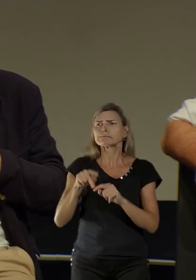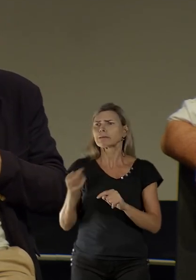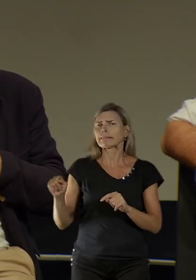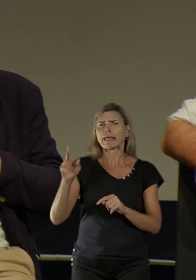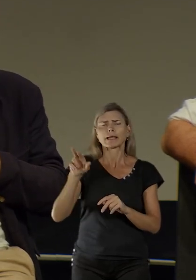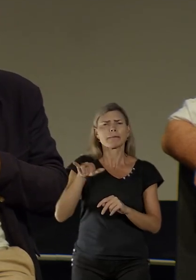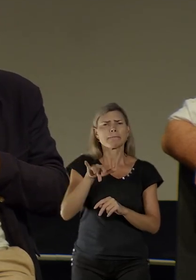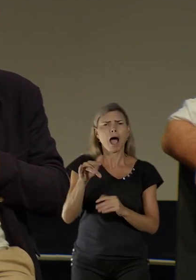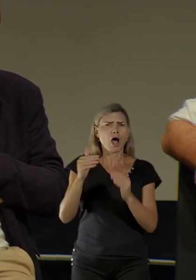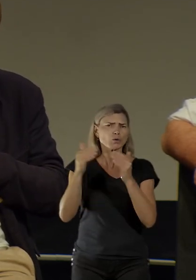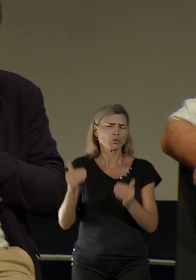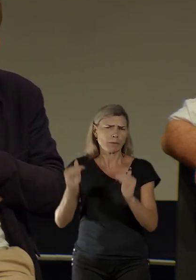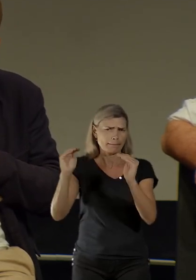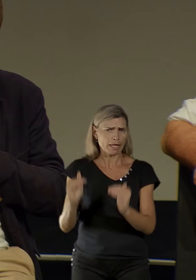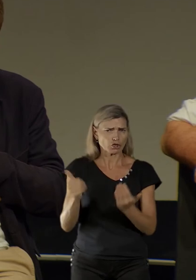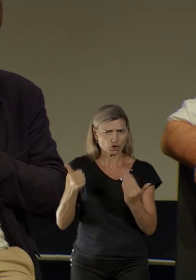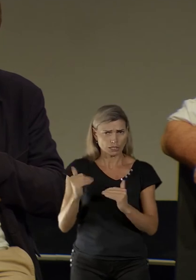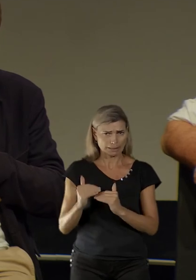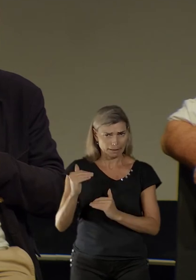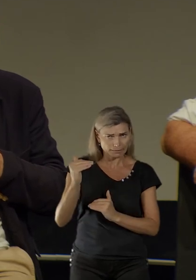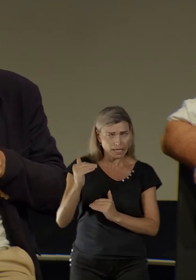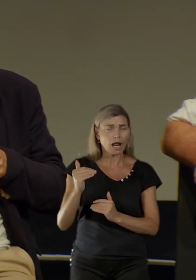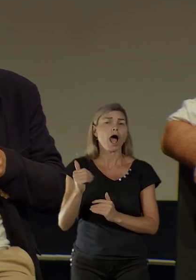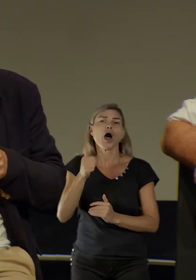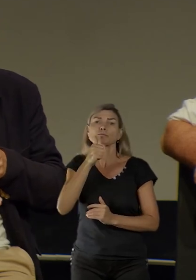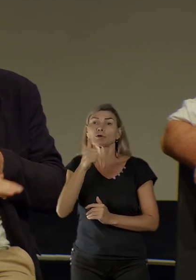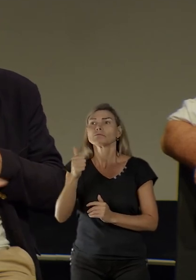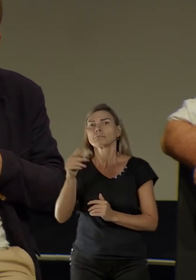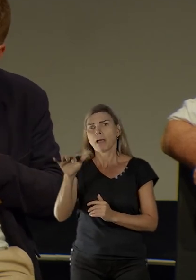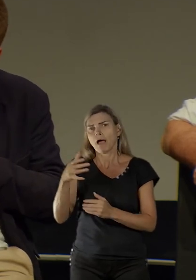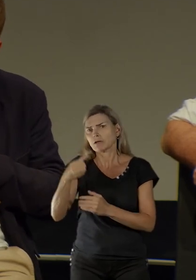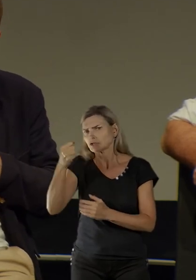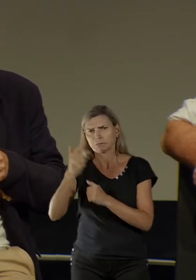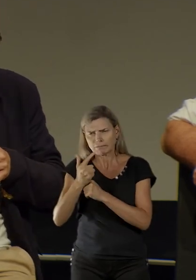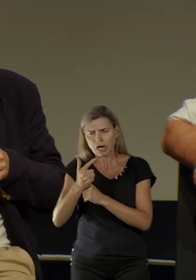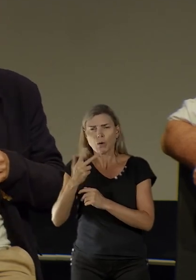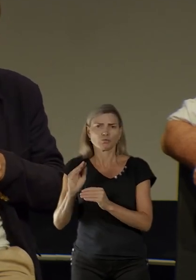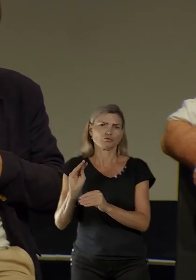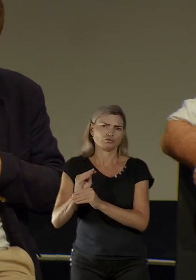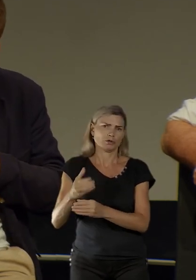To se taky nachází třeba na NNŽ, tam je část zástavby šestipodlažní a v polovině,